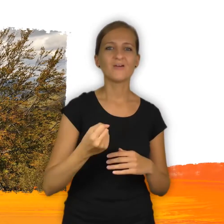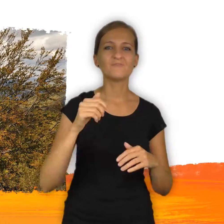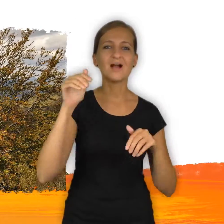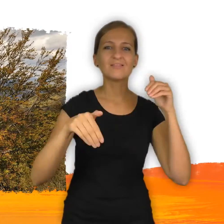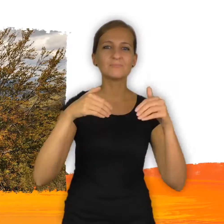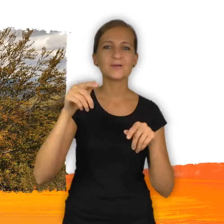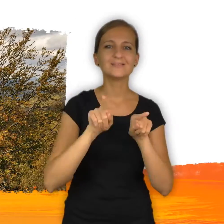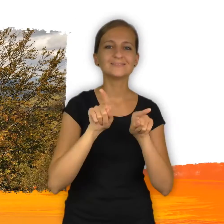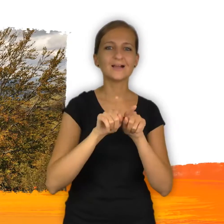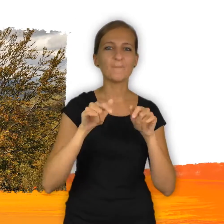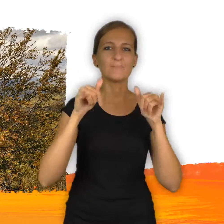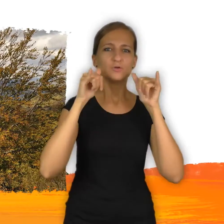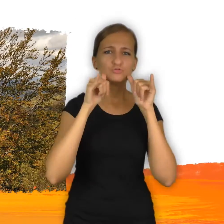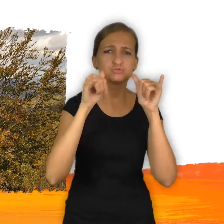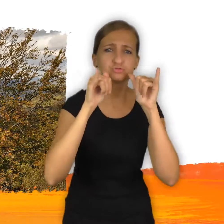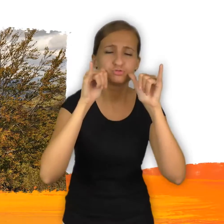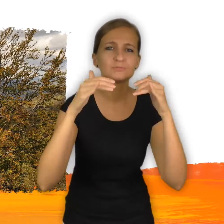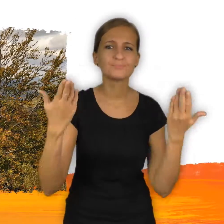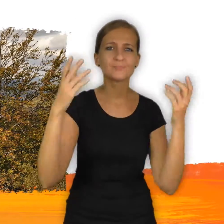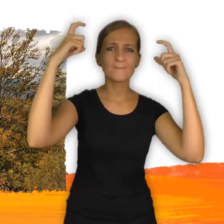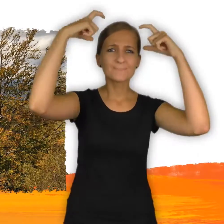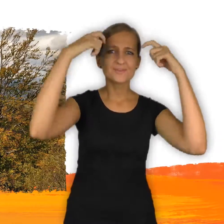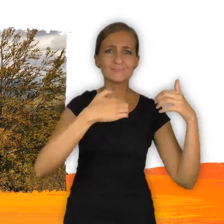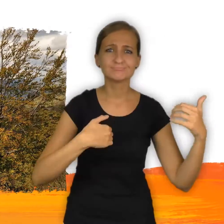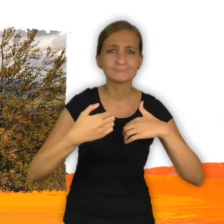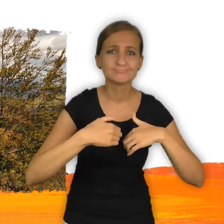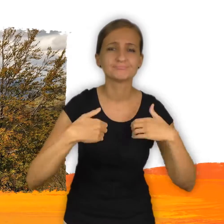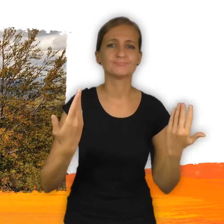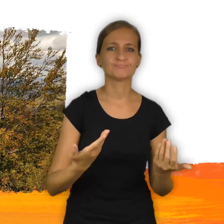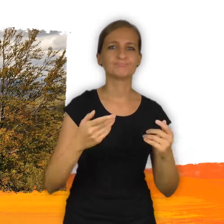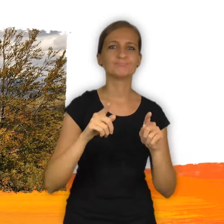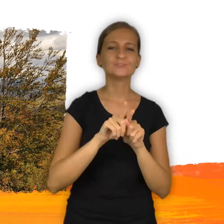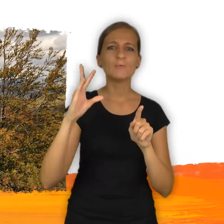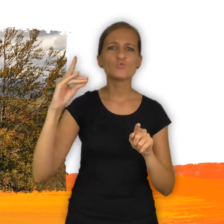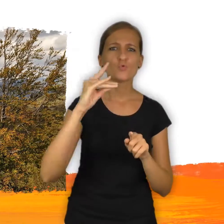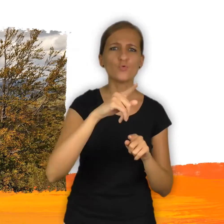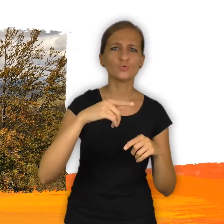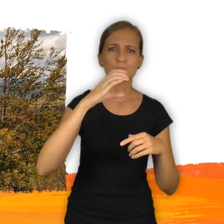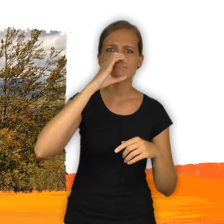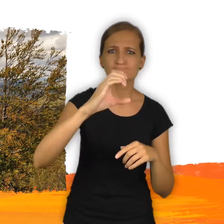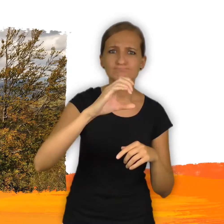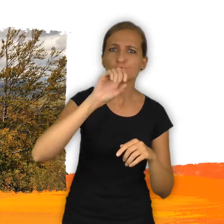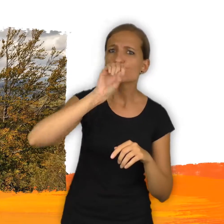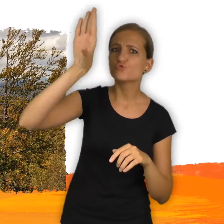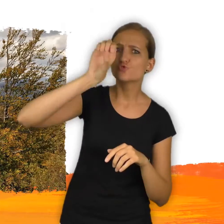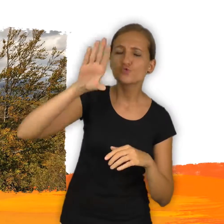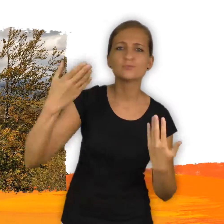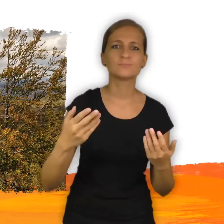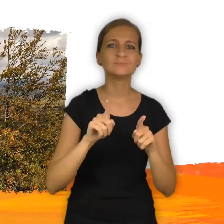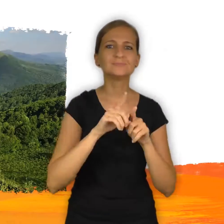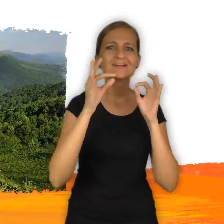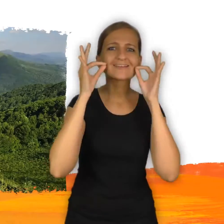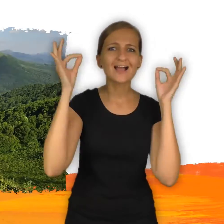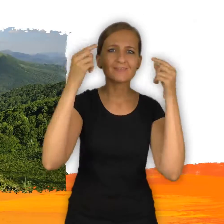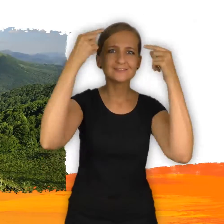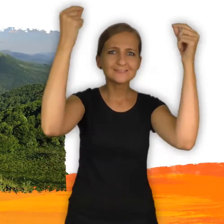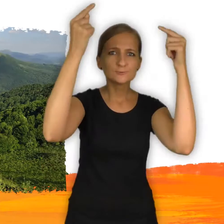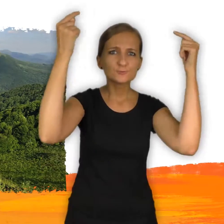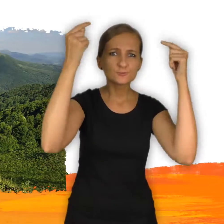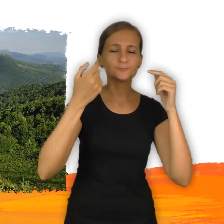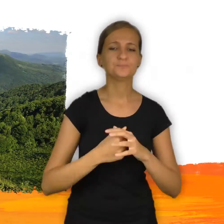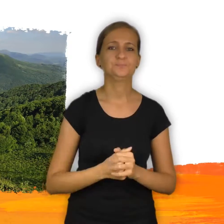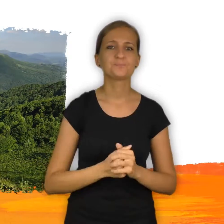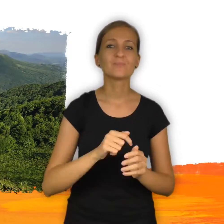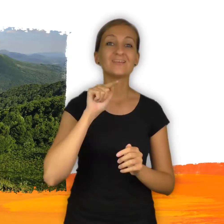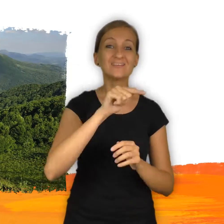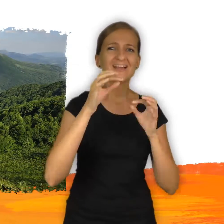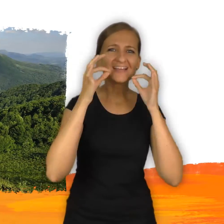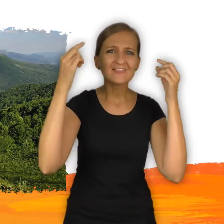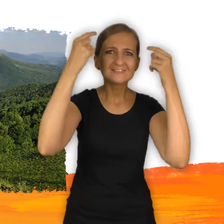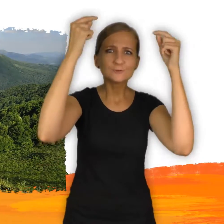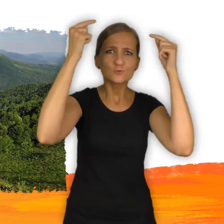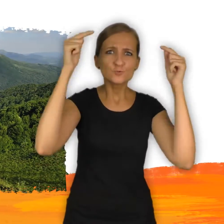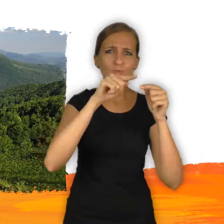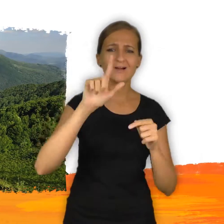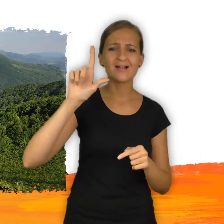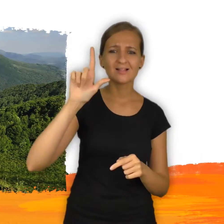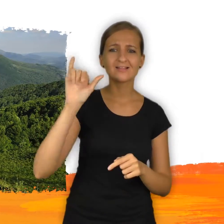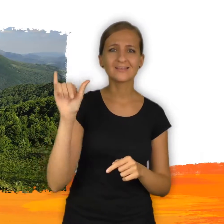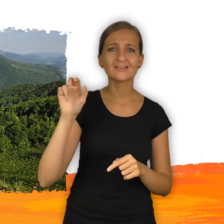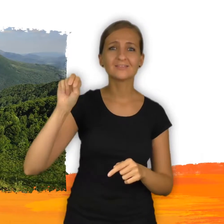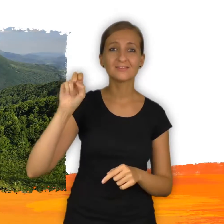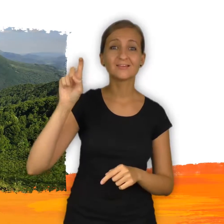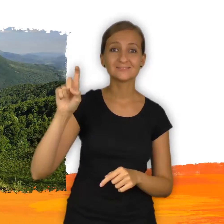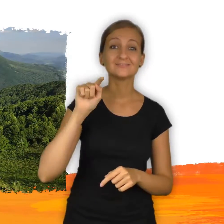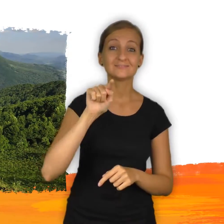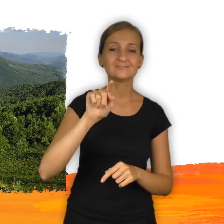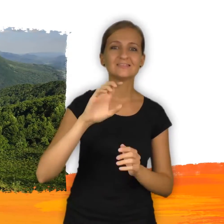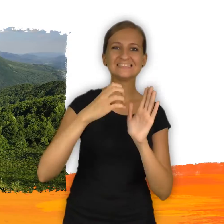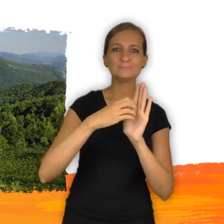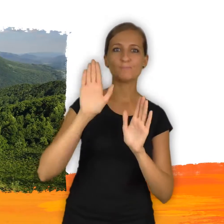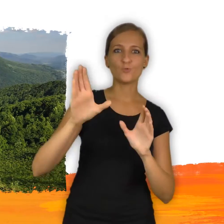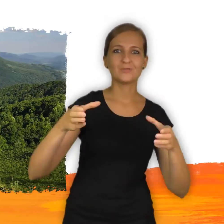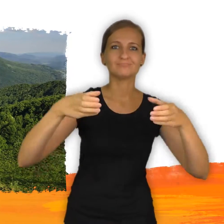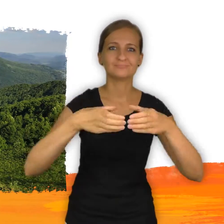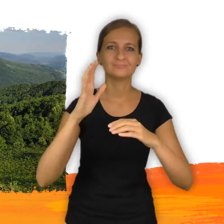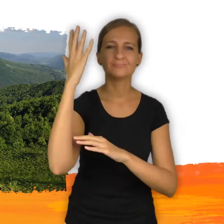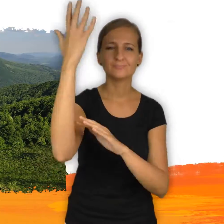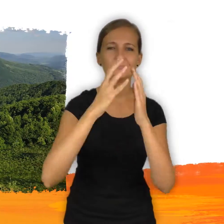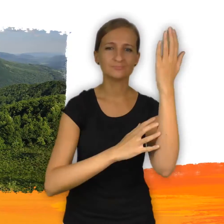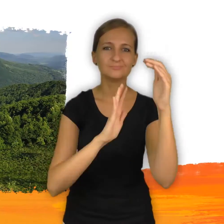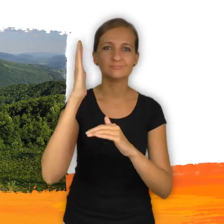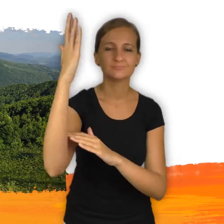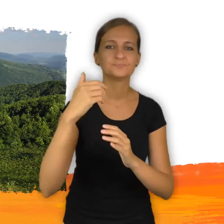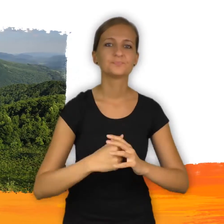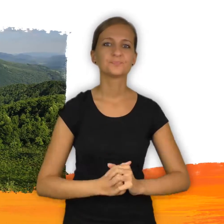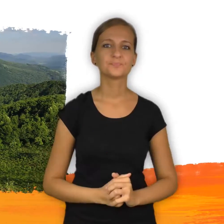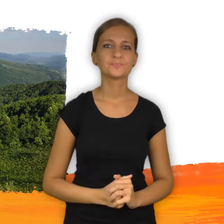Można tam spotkać wilki, niedźwiedzie i rysie, które są symbolem parku.